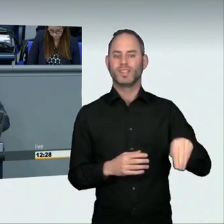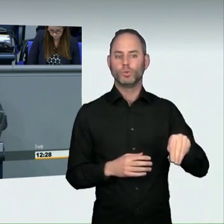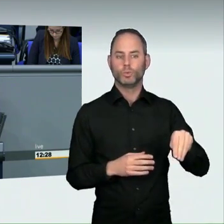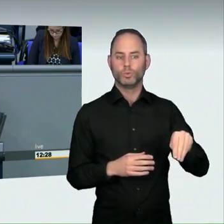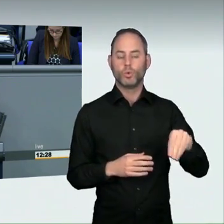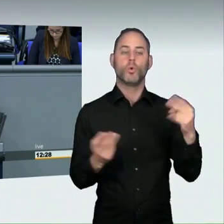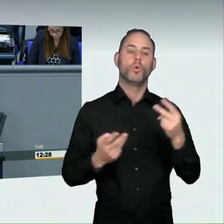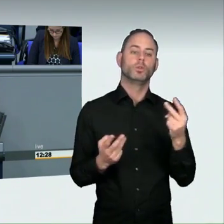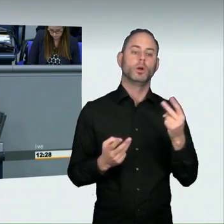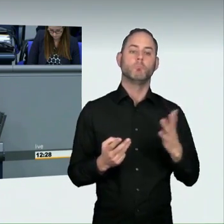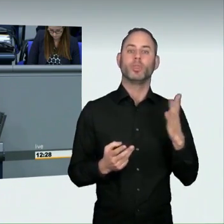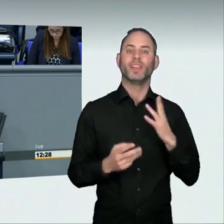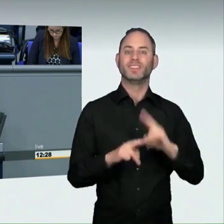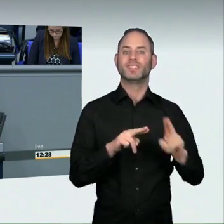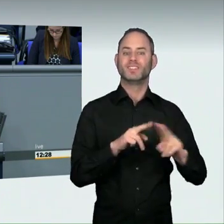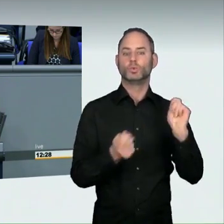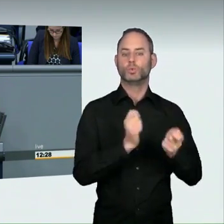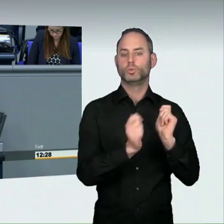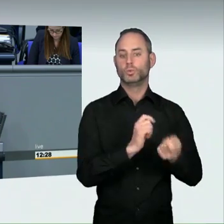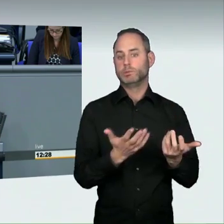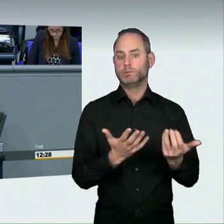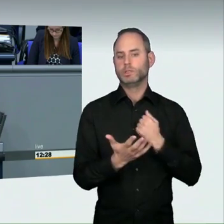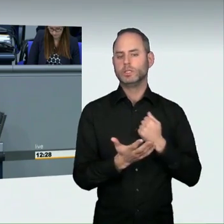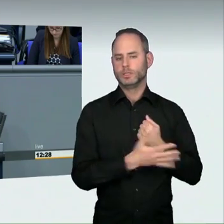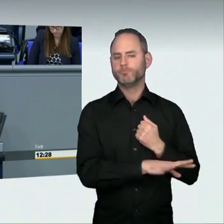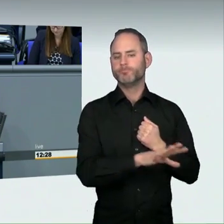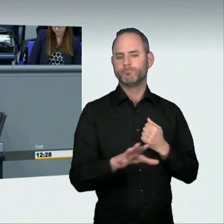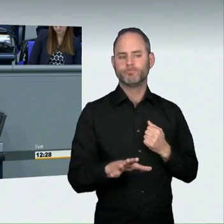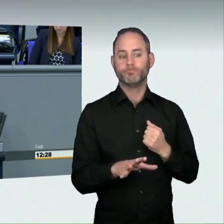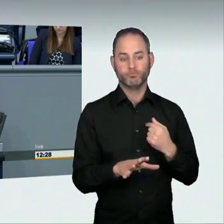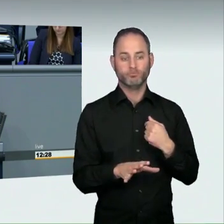Ich bin seit 2002 Aufsichtsrat einer kleinen Mietergenossenschaft